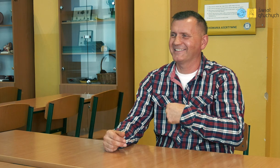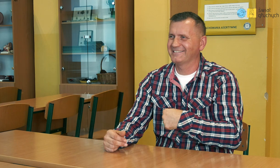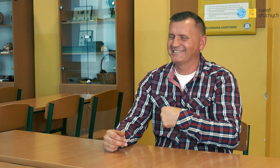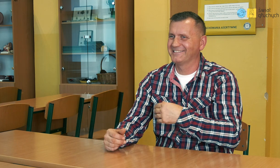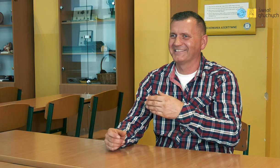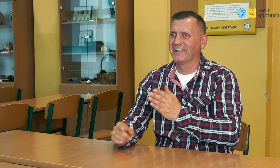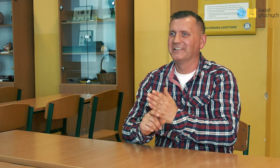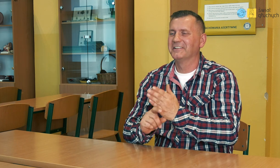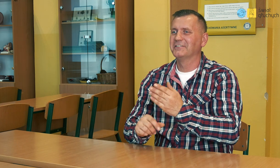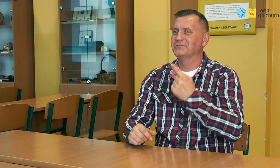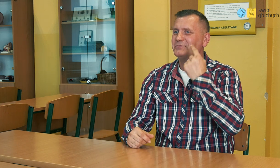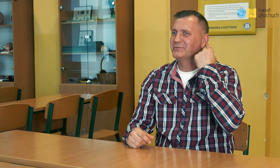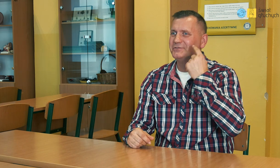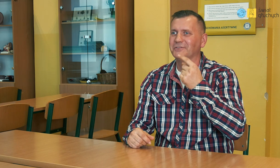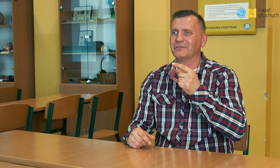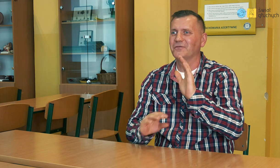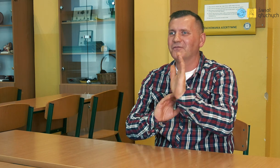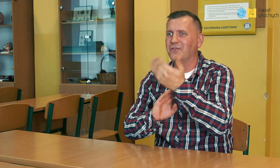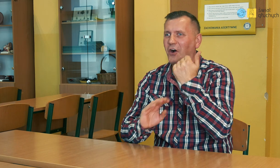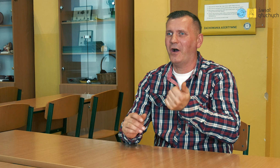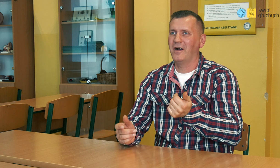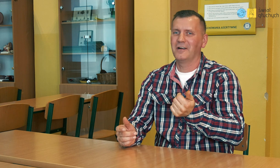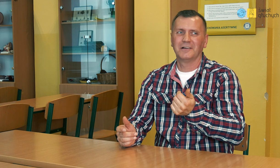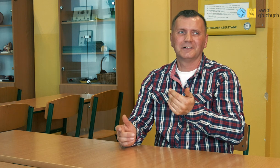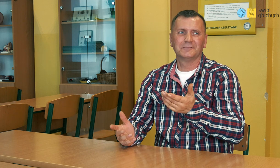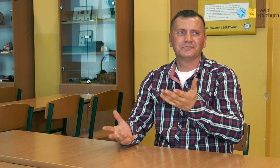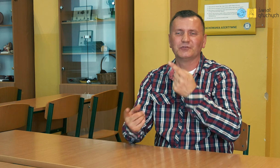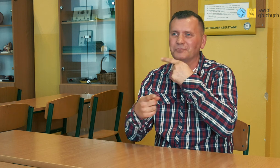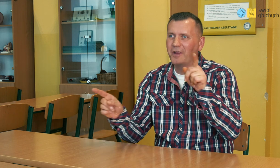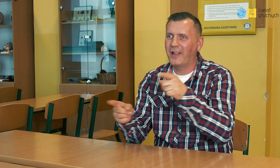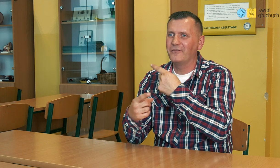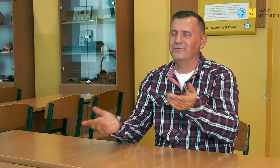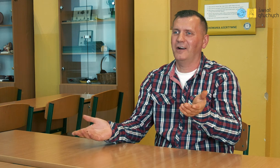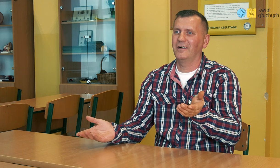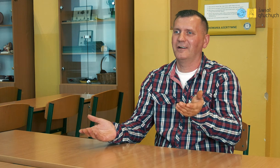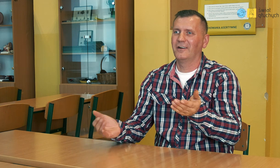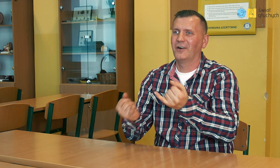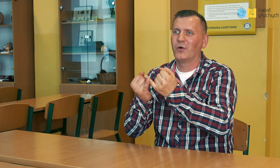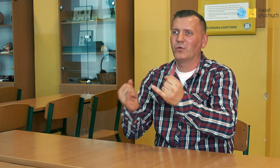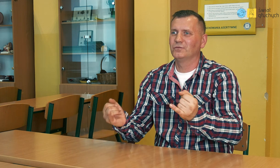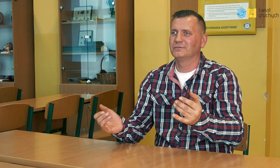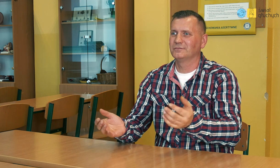Tylko słyszę wołanie, gdy ktoś śpiewa, itp.